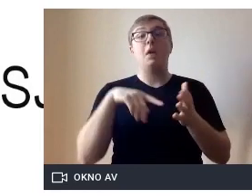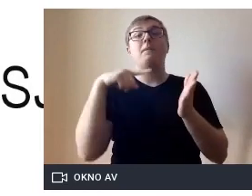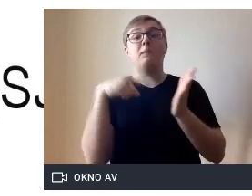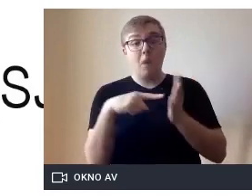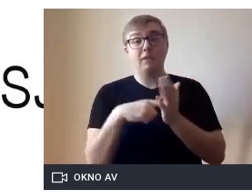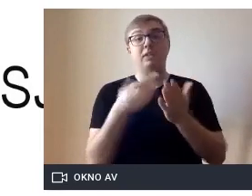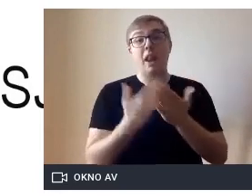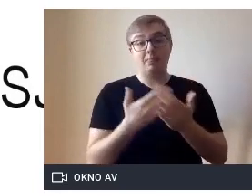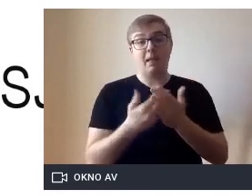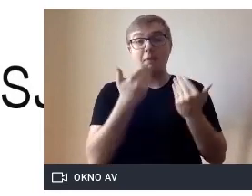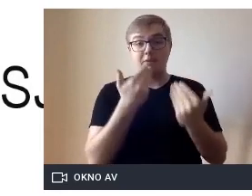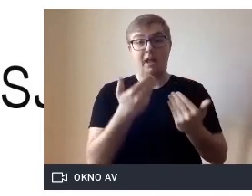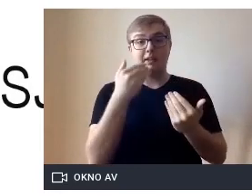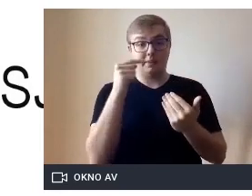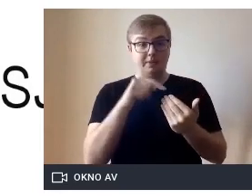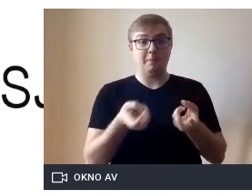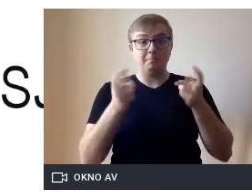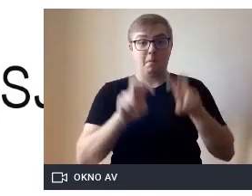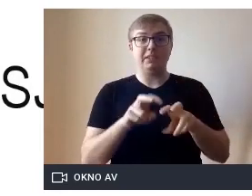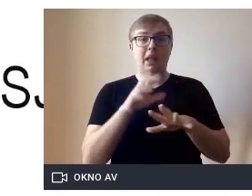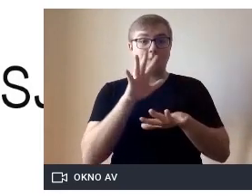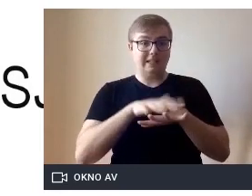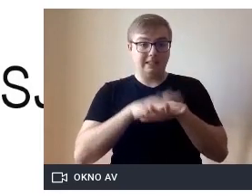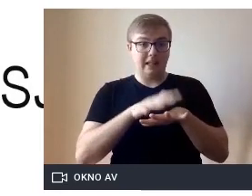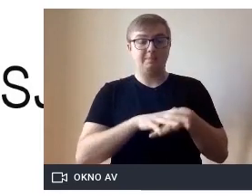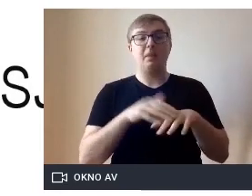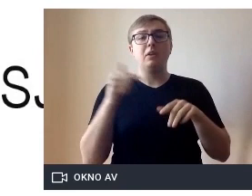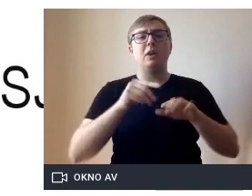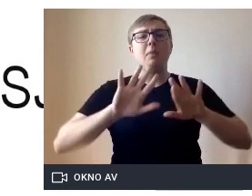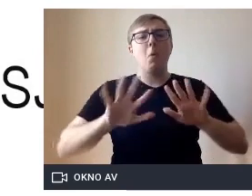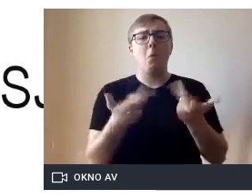I właśnie w tym celu powstał SJM,